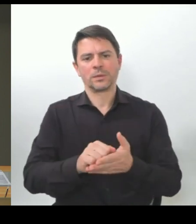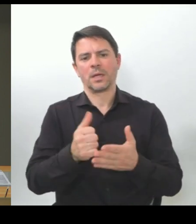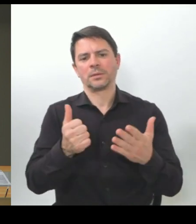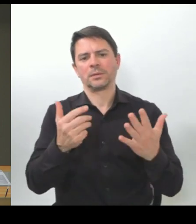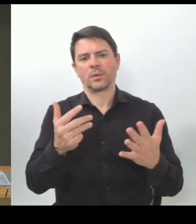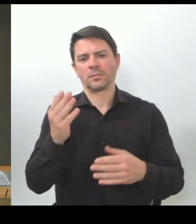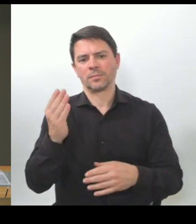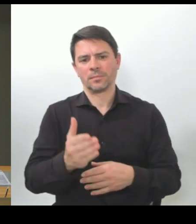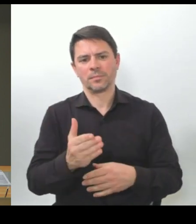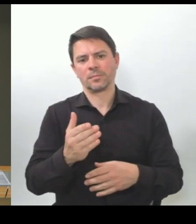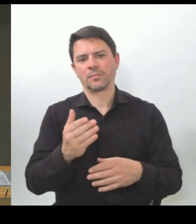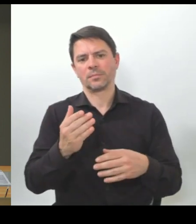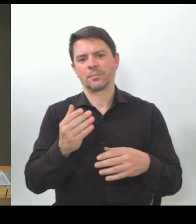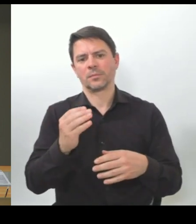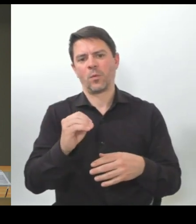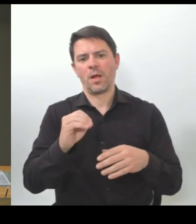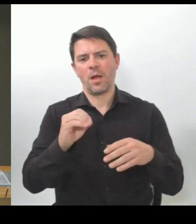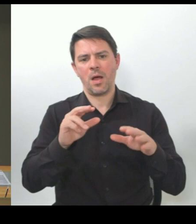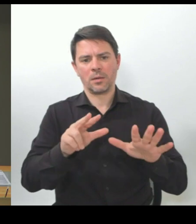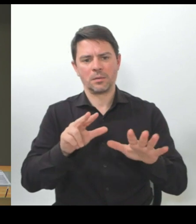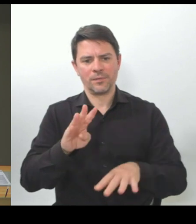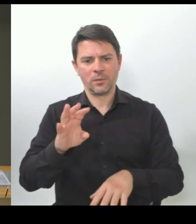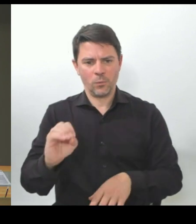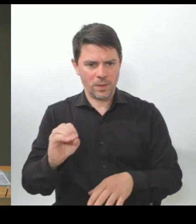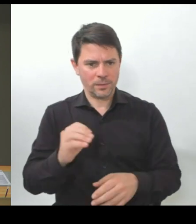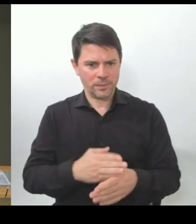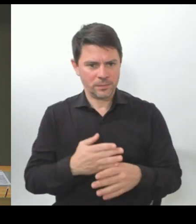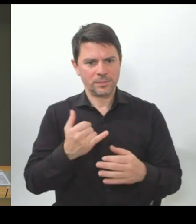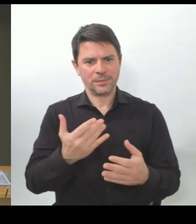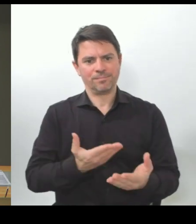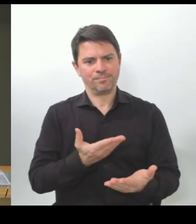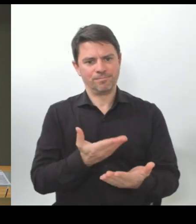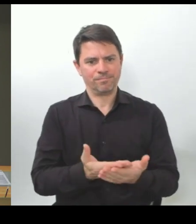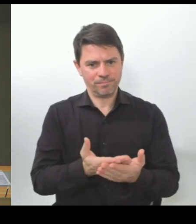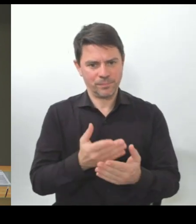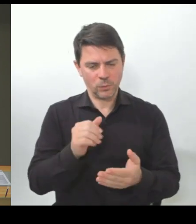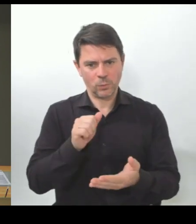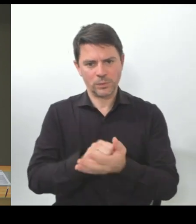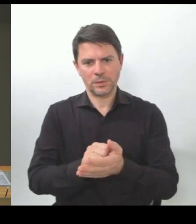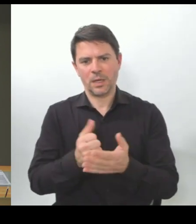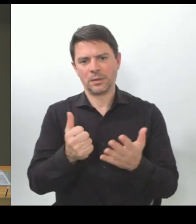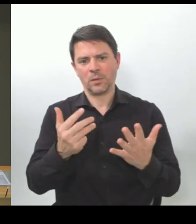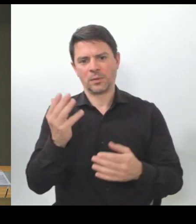Widerspruch sehe ich dazu nicht. Eine Beratung ist nicht vorgesehen. Zu der Gesetzesvorlage